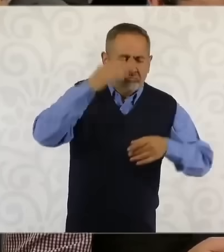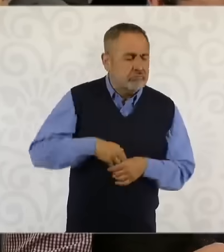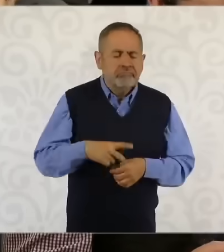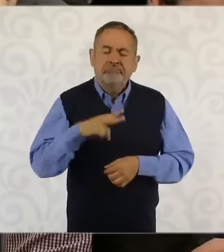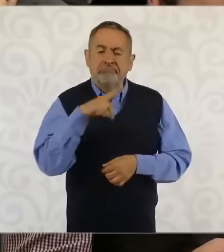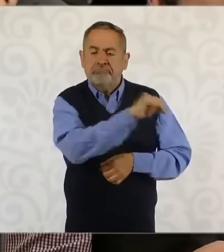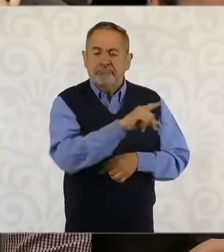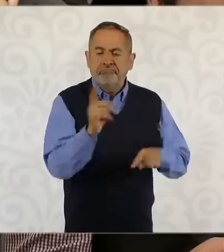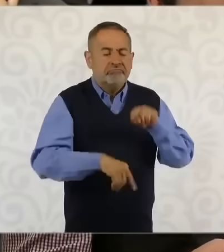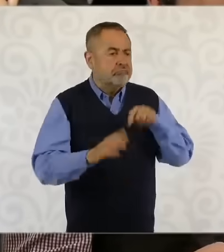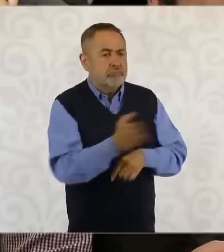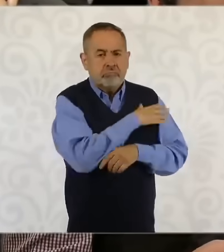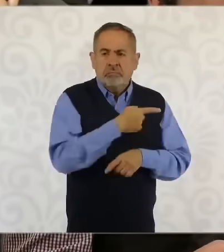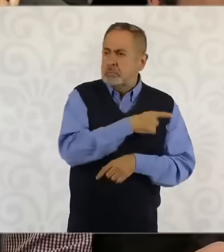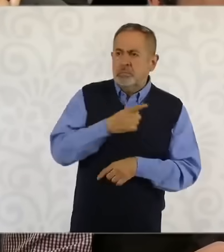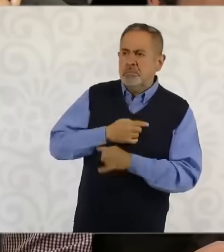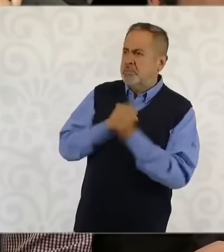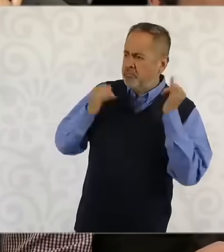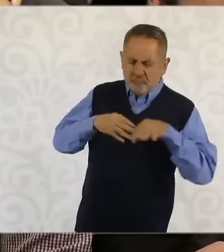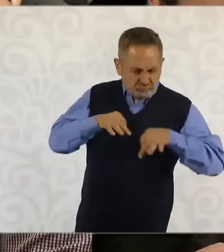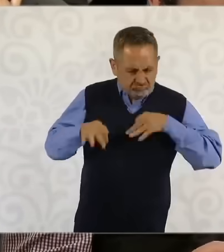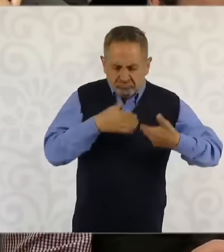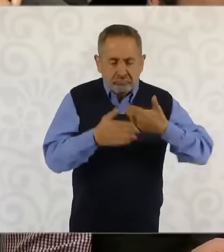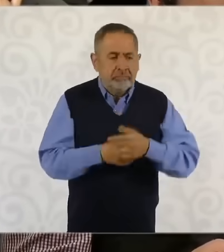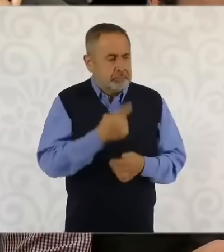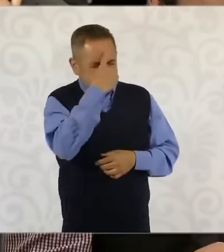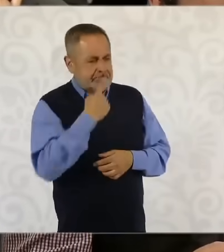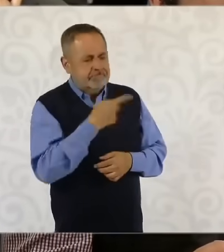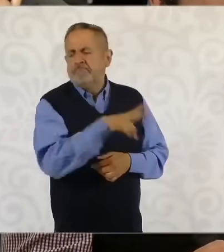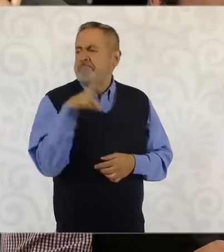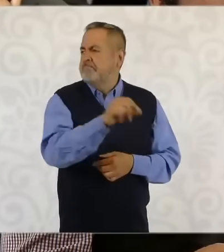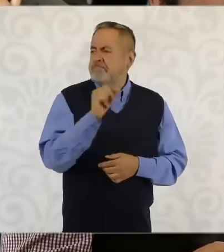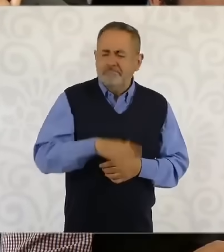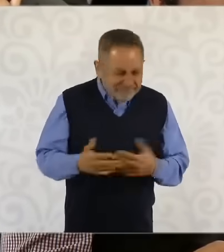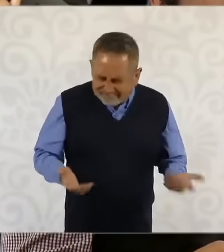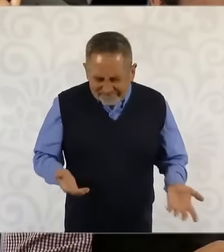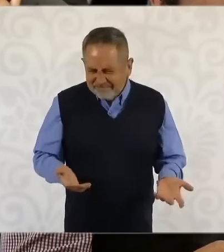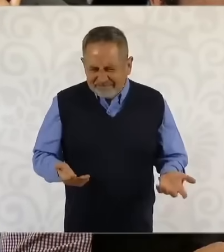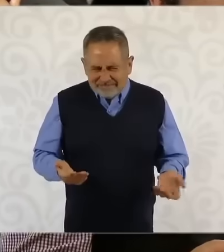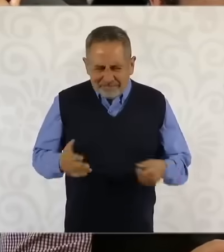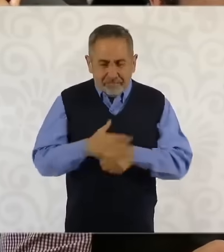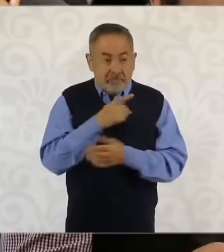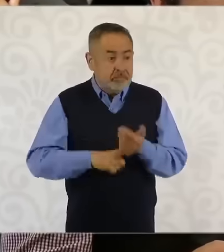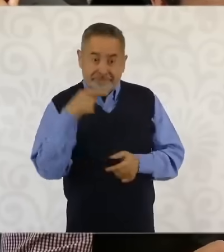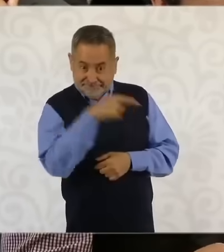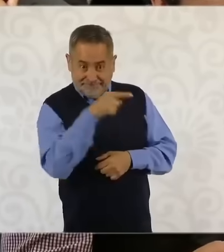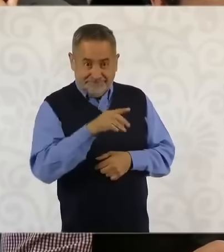una carrera independiente y no lo consideraron idóneo y sabe qué el dato que él estuvo en la